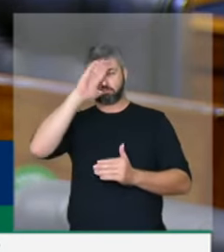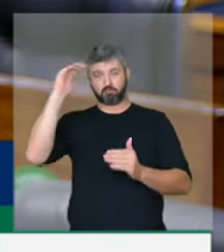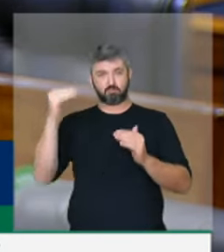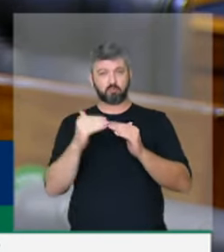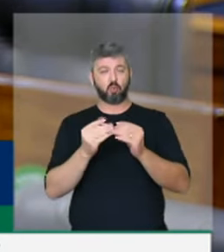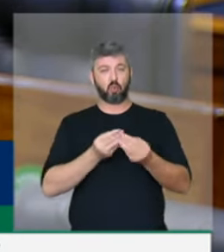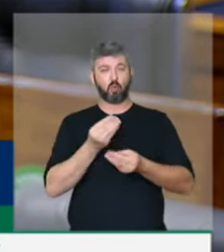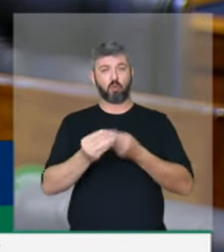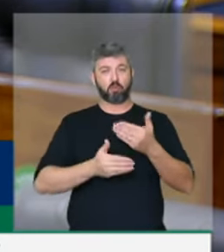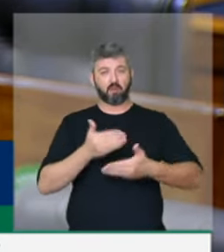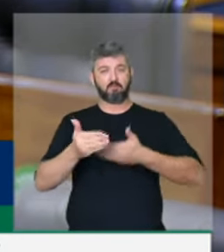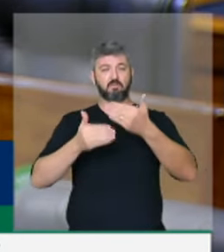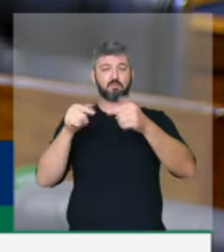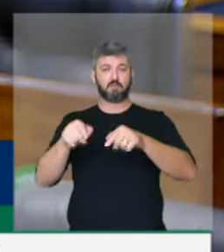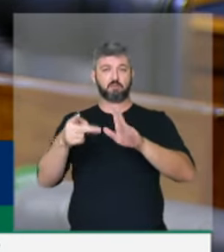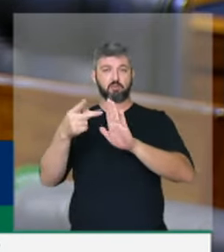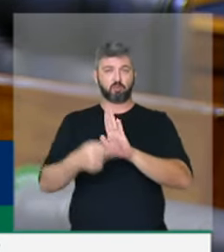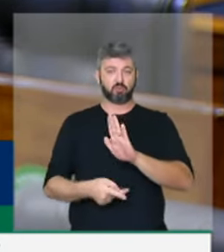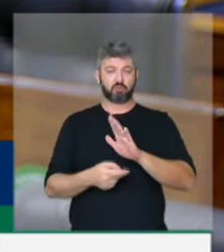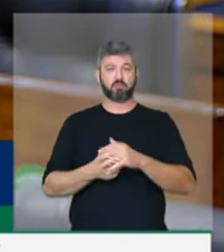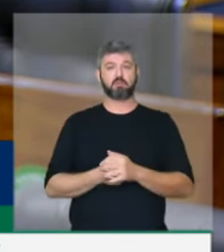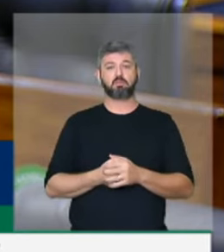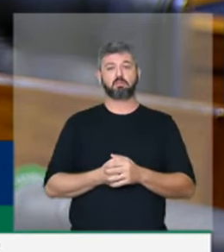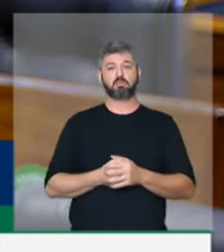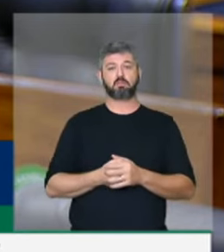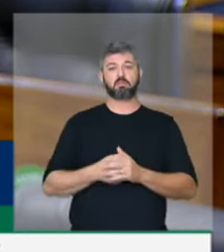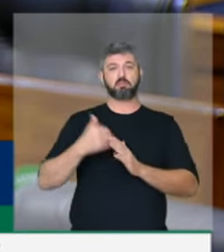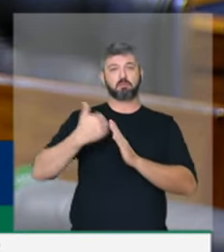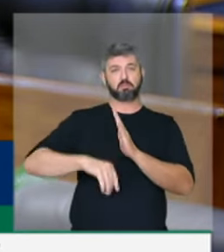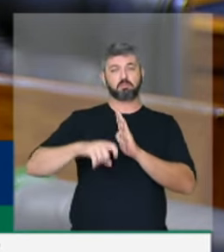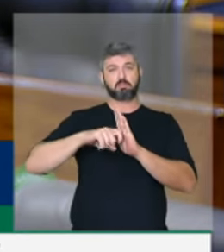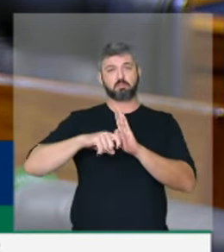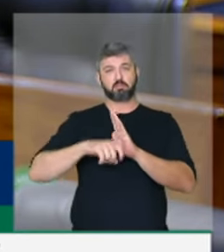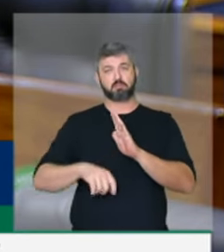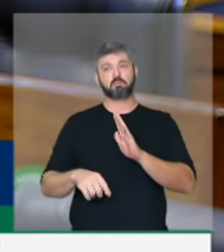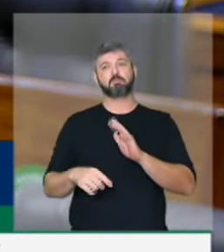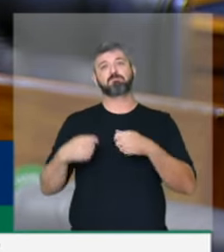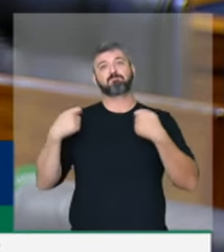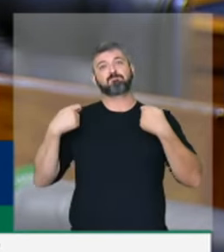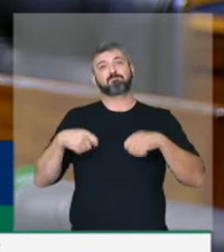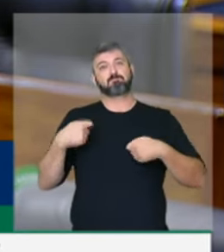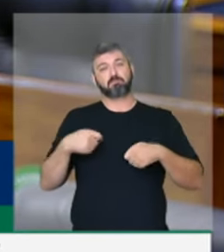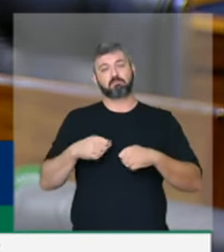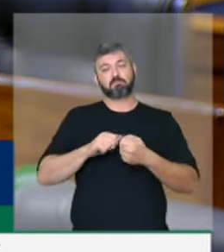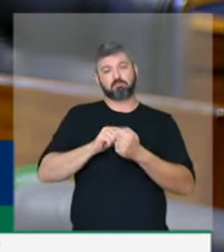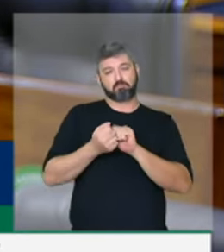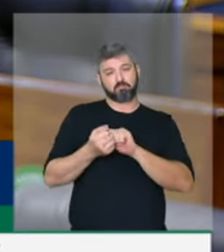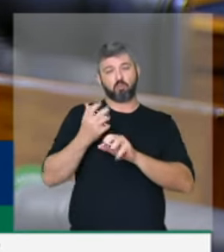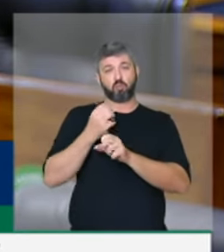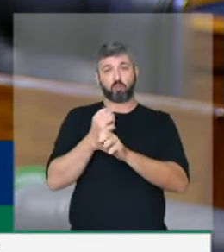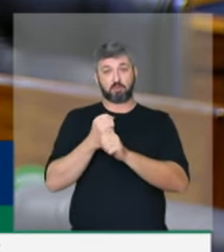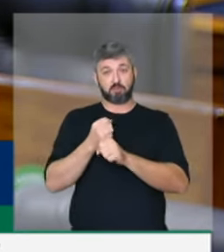RENÚNCIA FISCAL... QUE PRECISARÁDE AJUSTE NO ORÇAMENTO DESTE ANO QUE SERÁ VOTADO AMANHÃ MAS É UM AVANÇO IMPORTANTE. [SOA A CAMPAINHA]. NO SENTIDO DA